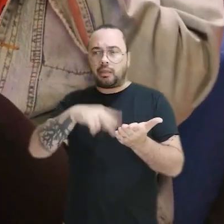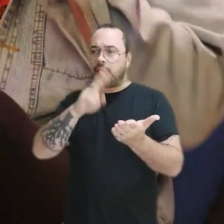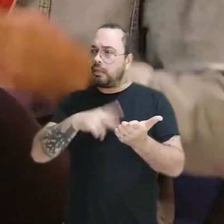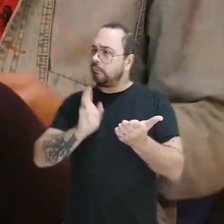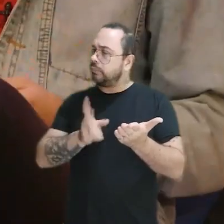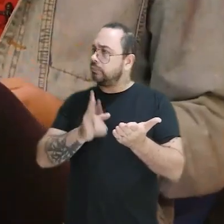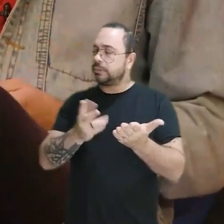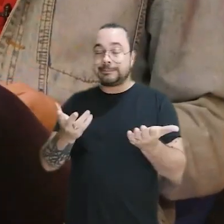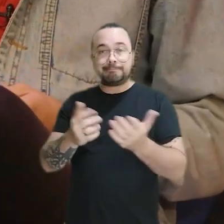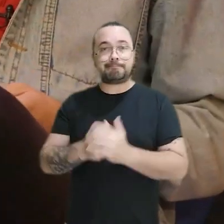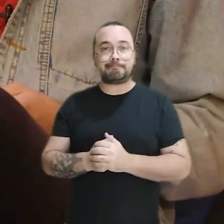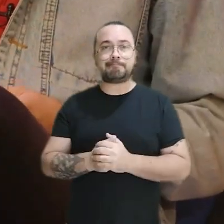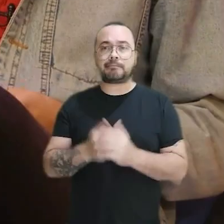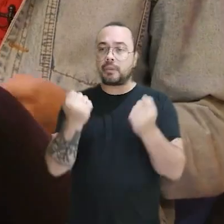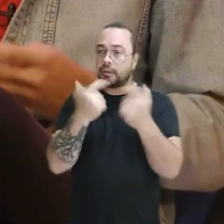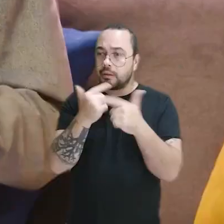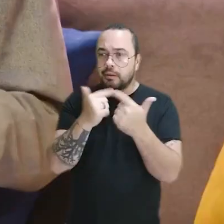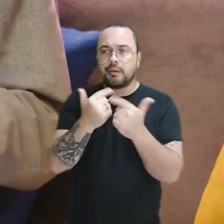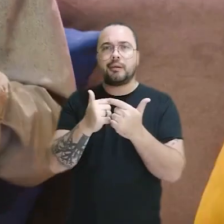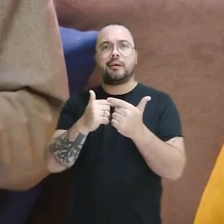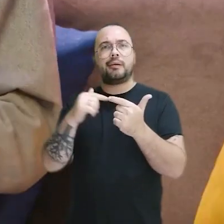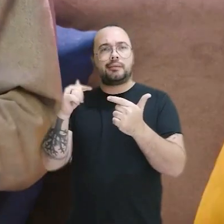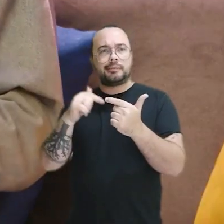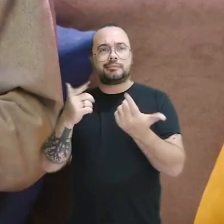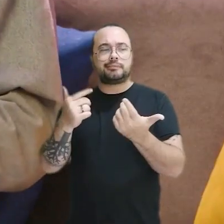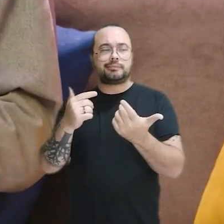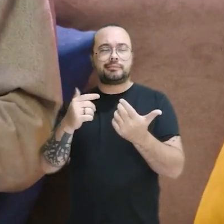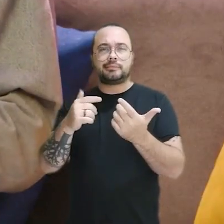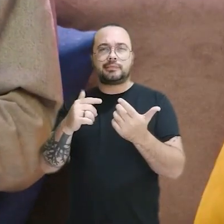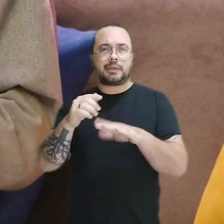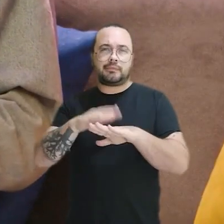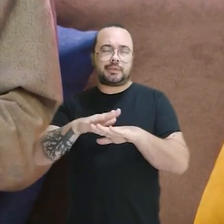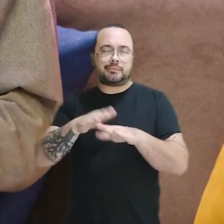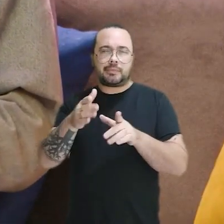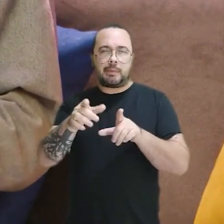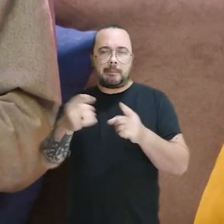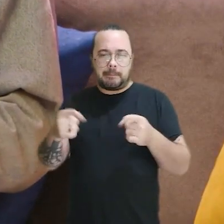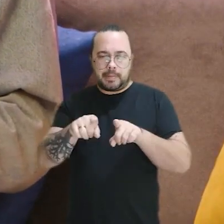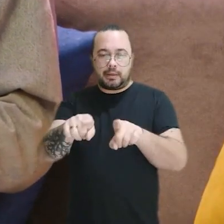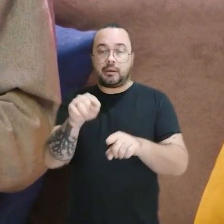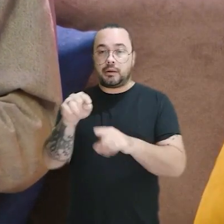Então, e... E a comédia, até traçando esse paralelo da igreja de novo, na igreja você é aceito por pensar igual